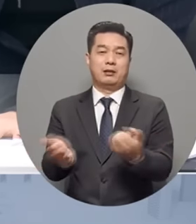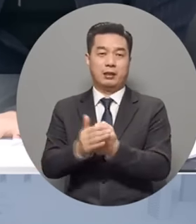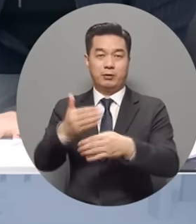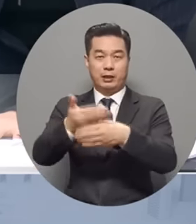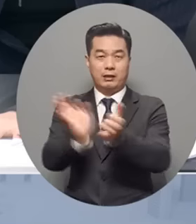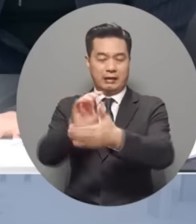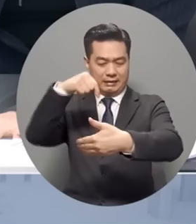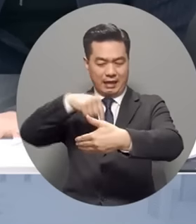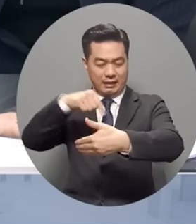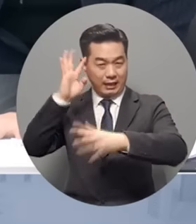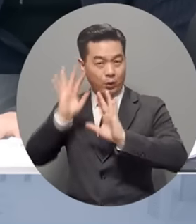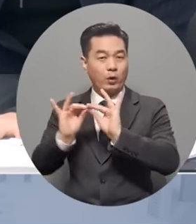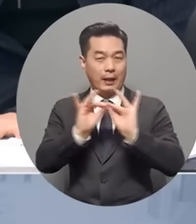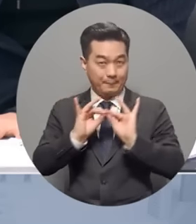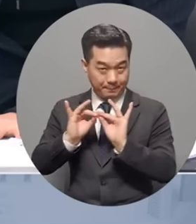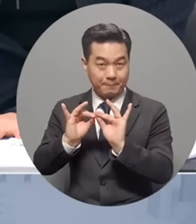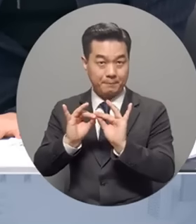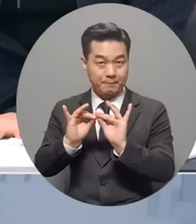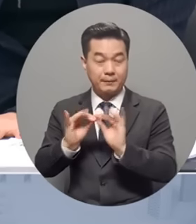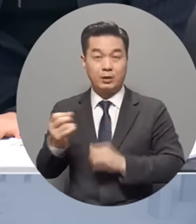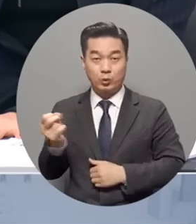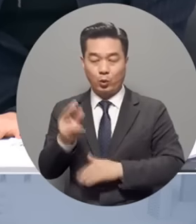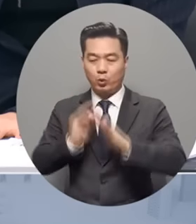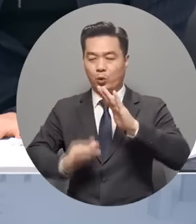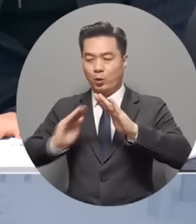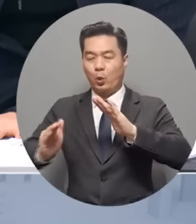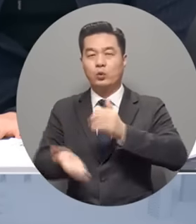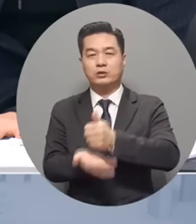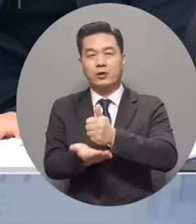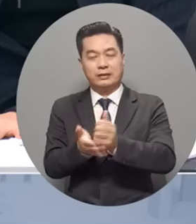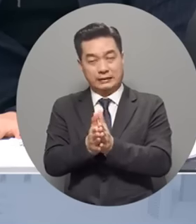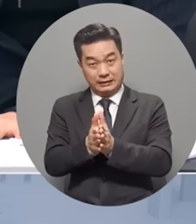다른 대안은 없다, 이런 데 당내 공감대가 큰 것도 사실입니다.